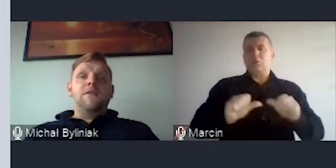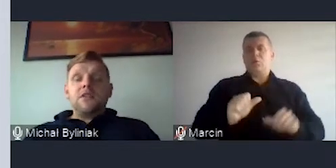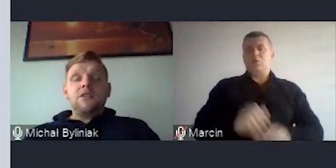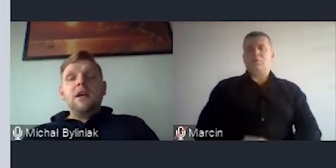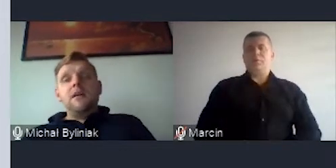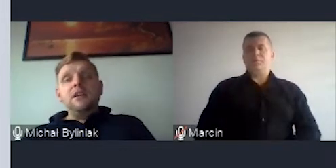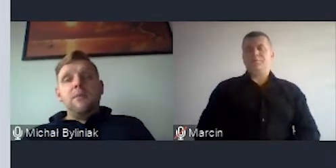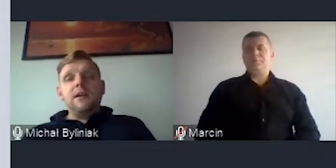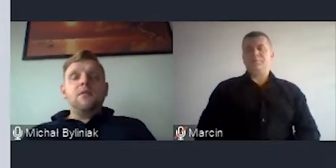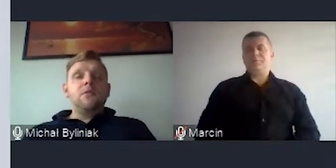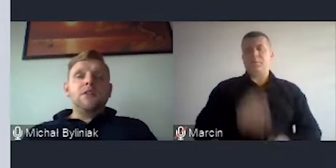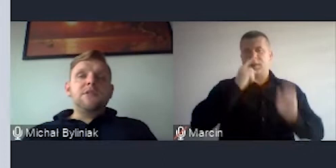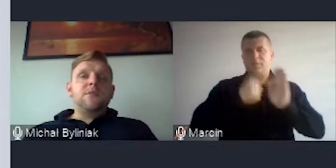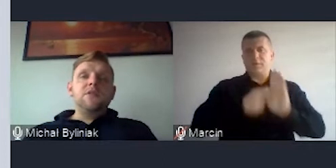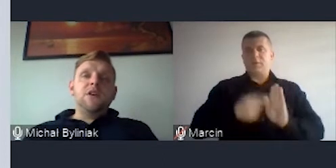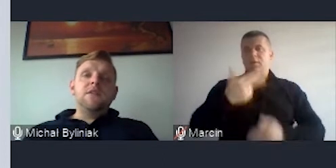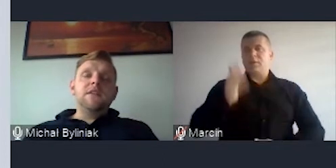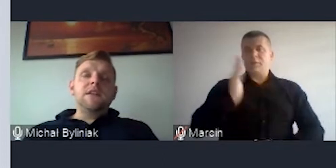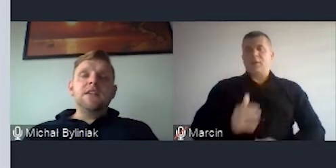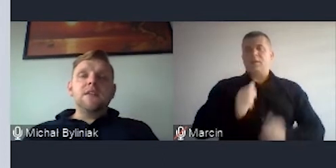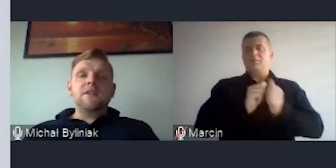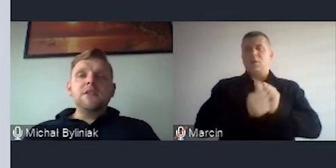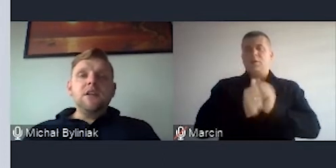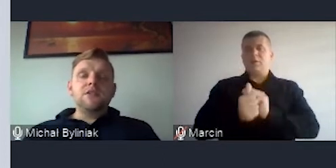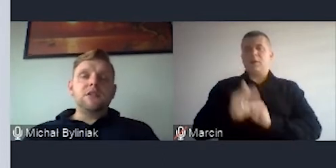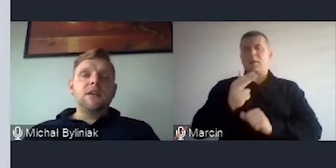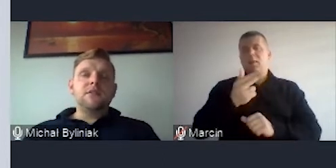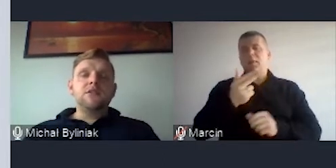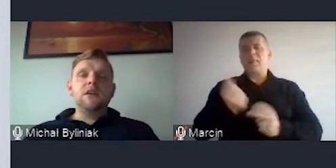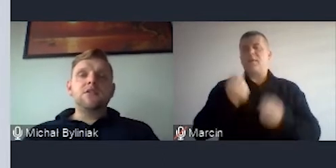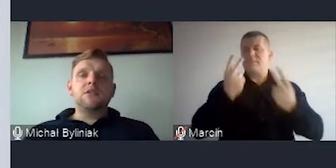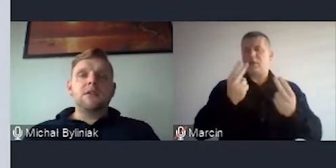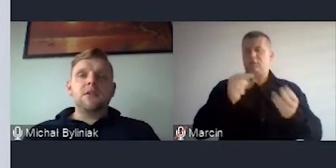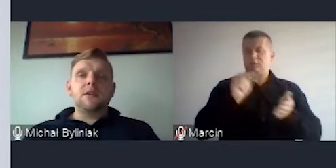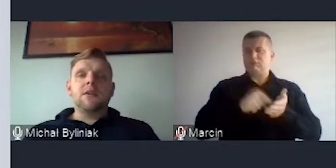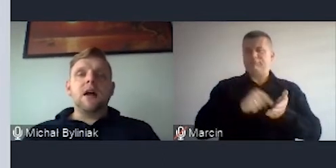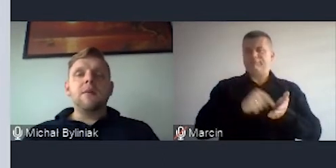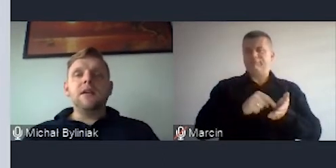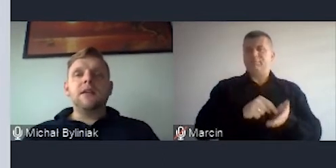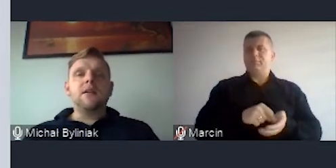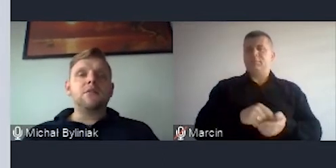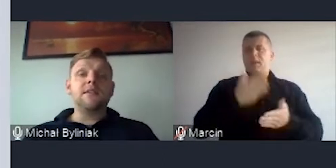Wytyczne nie będą natomiast modyfikowane w takich najważniejszych, najistotniejszych elementach,